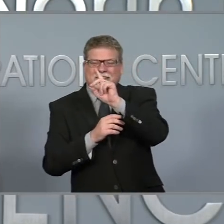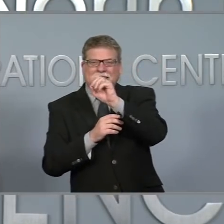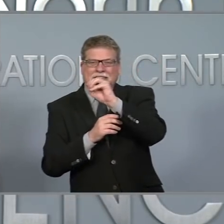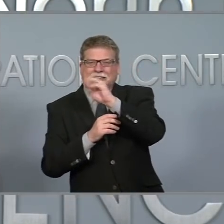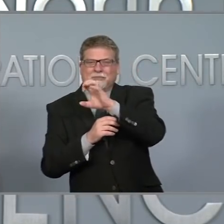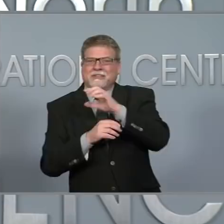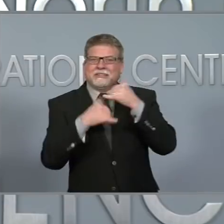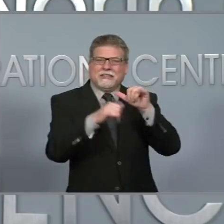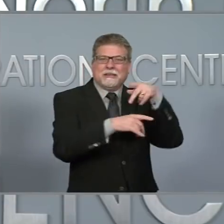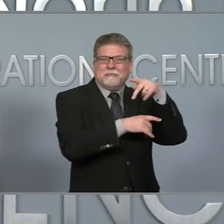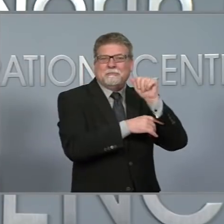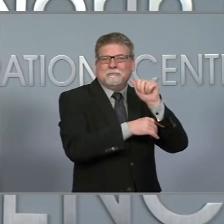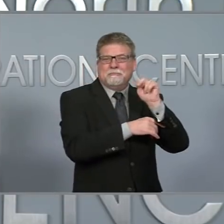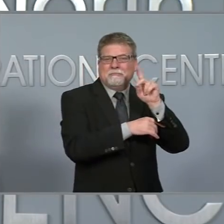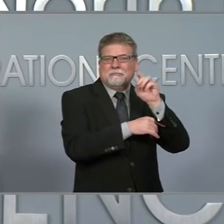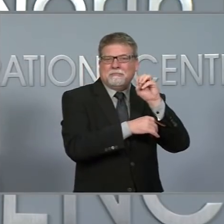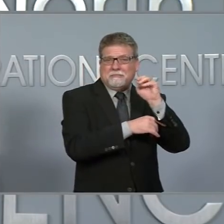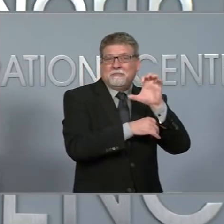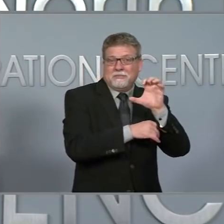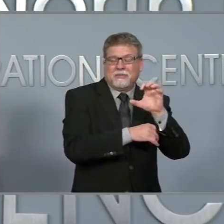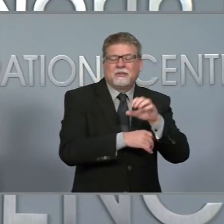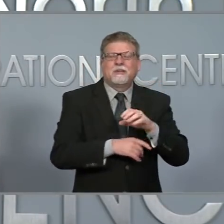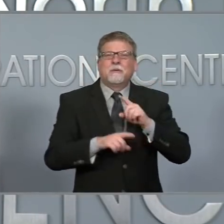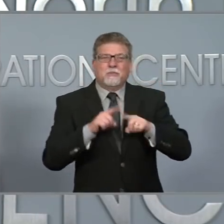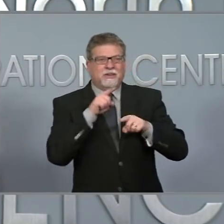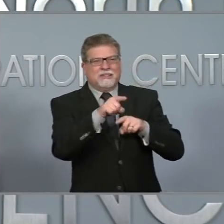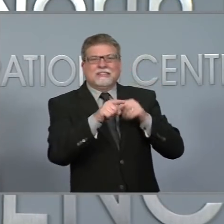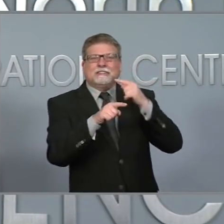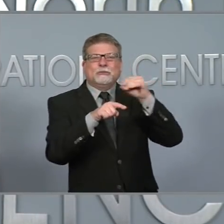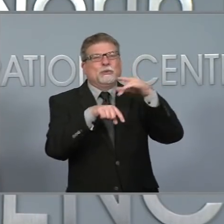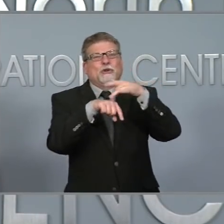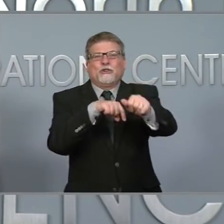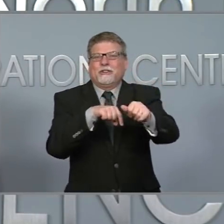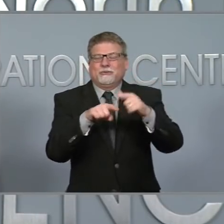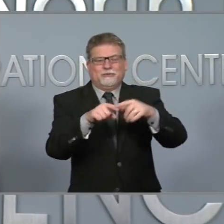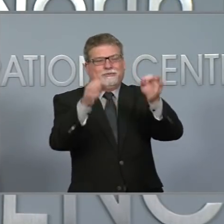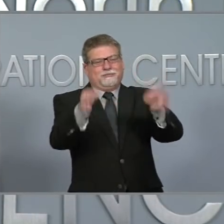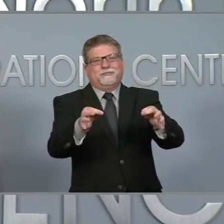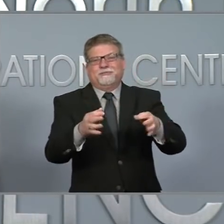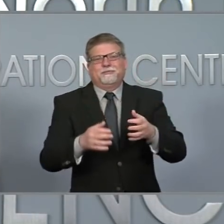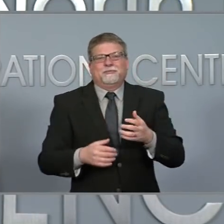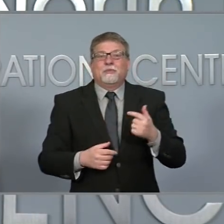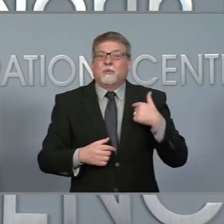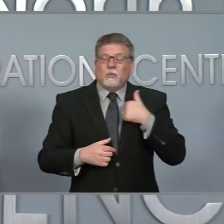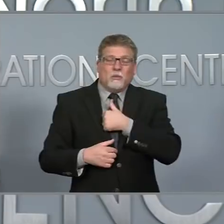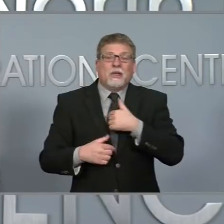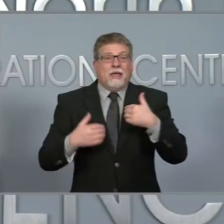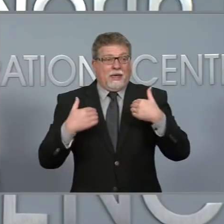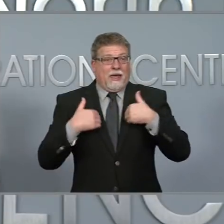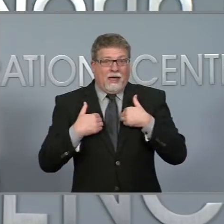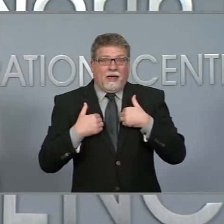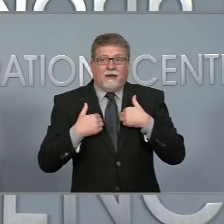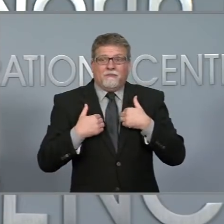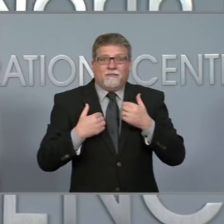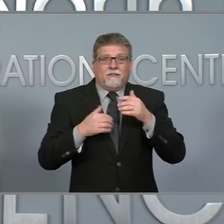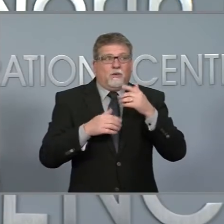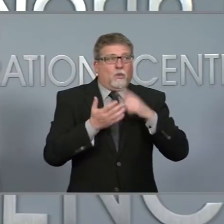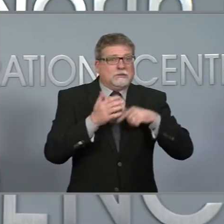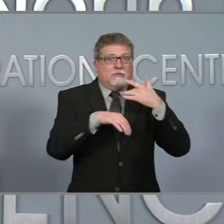tiempo ahora como hemos visto con covid puede haber curvas y variantes que realmente. Variantes que